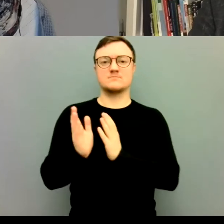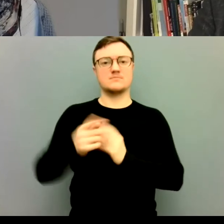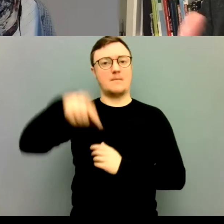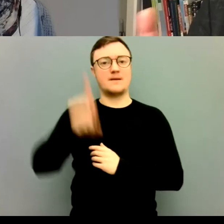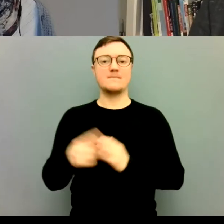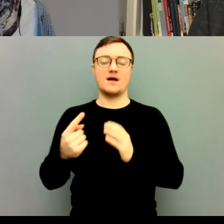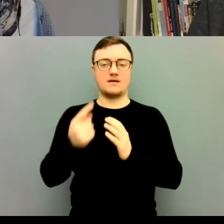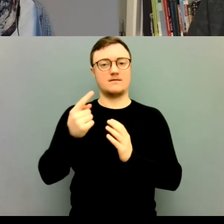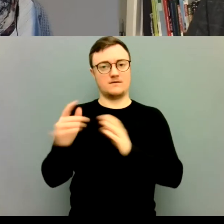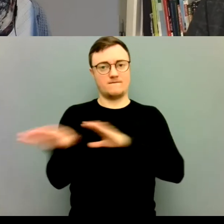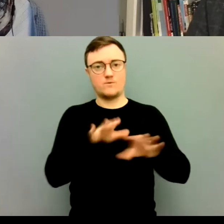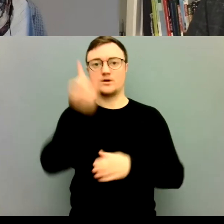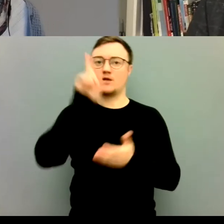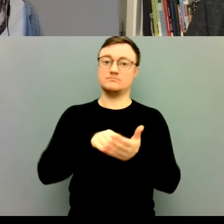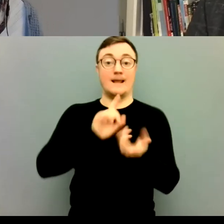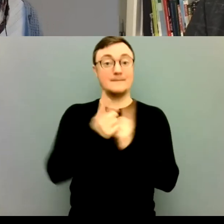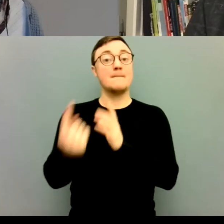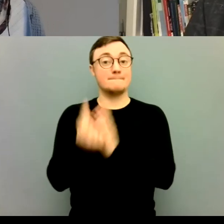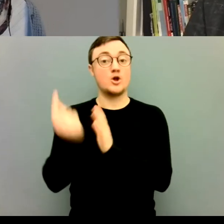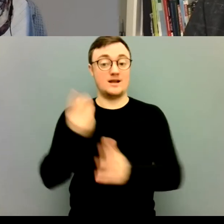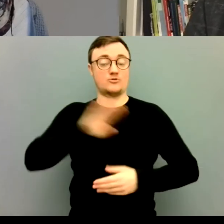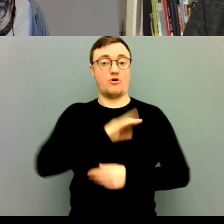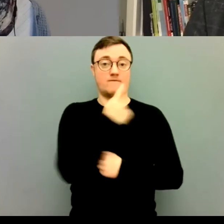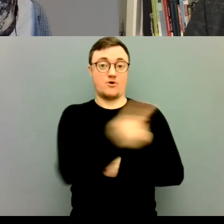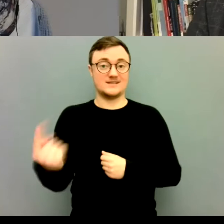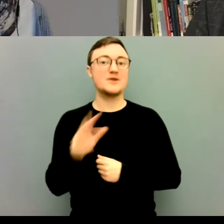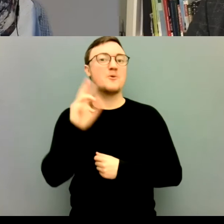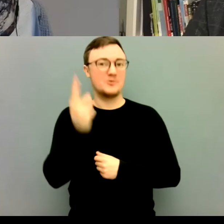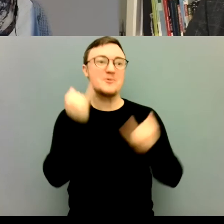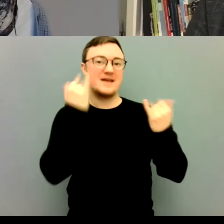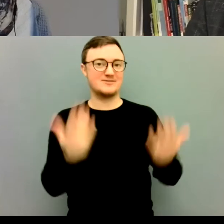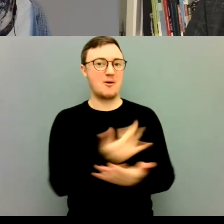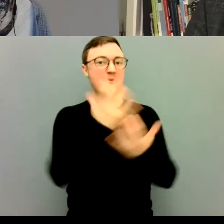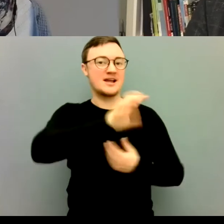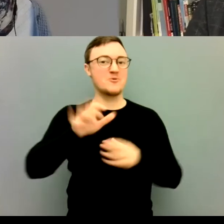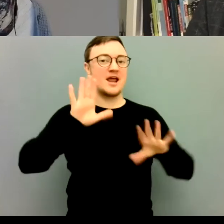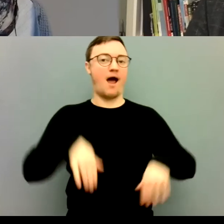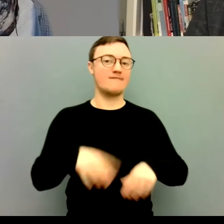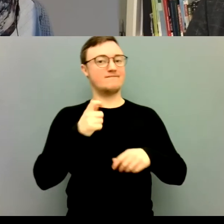Vi ser i dag att en del regioner tjuvstartat- och nått ganska långt dessutom.